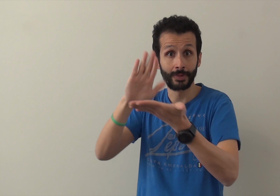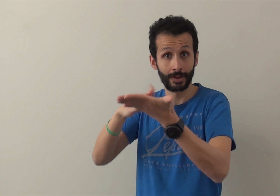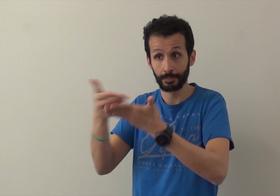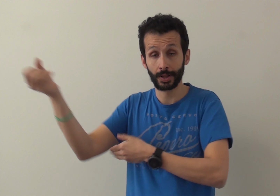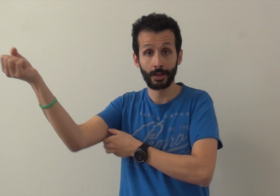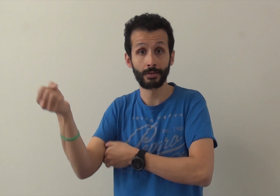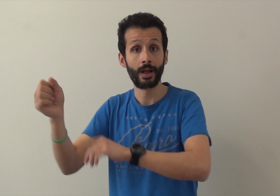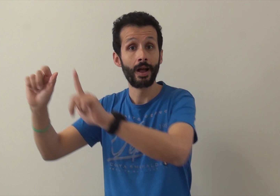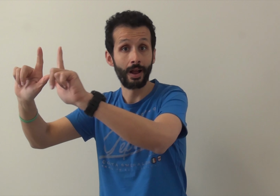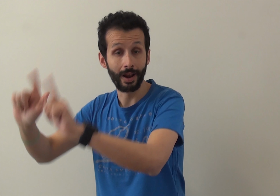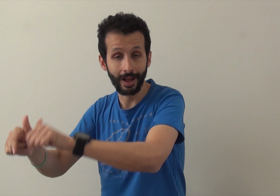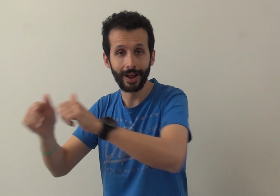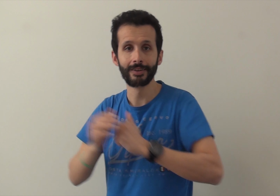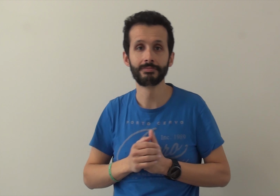en présence d'interprètes en LSF.